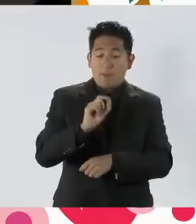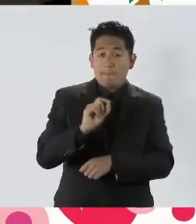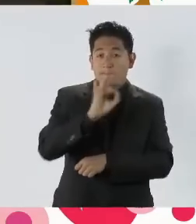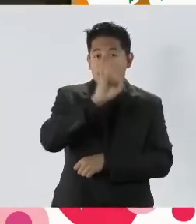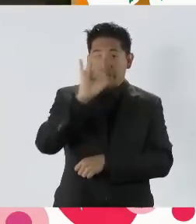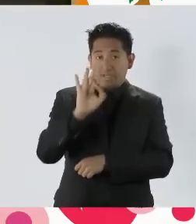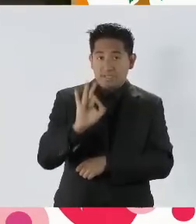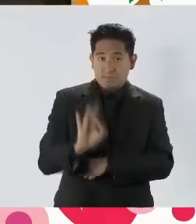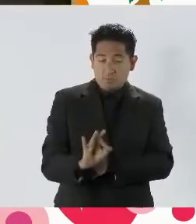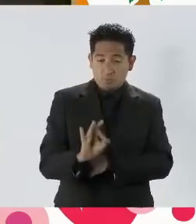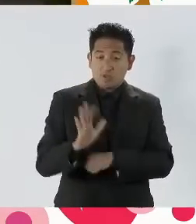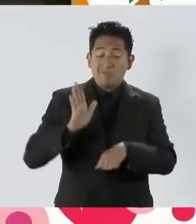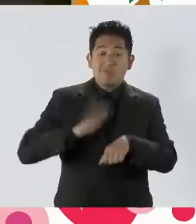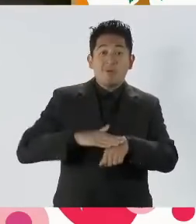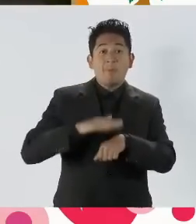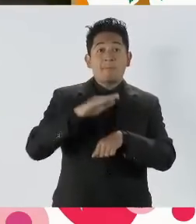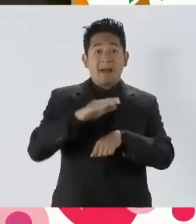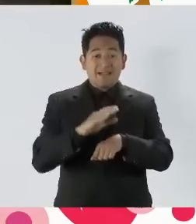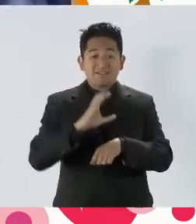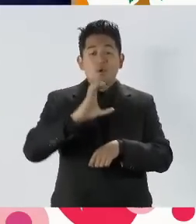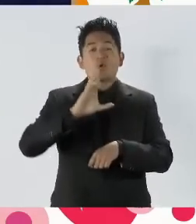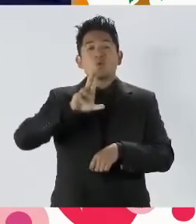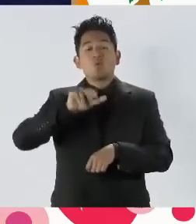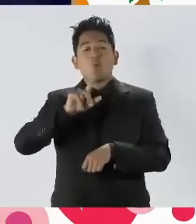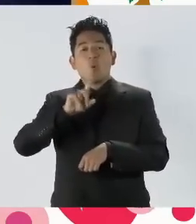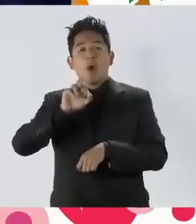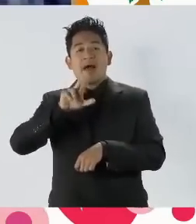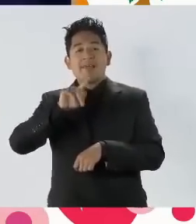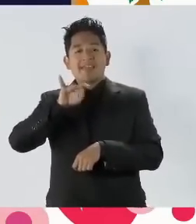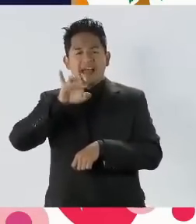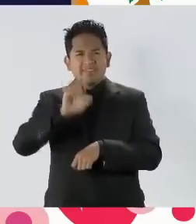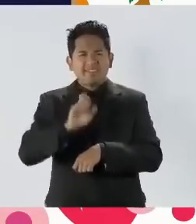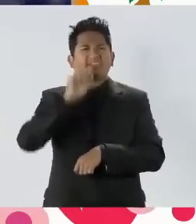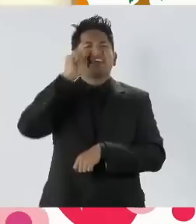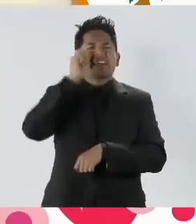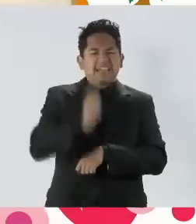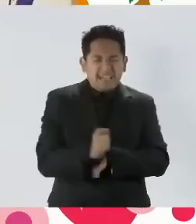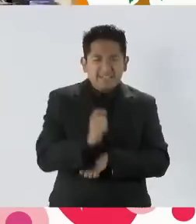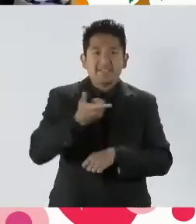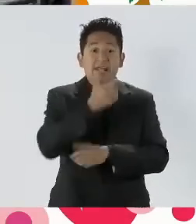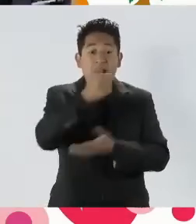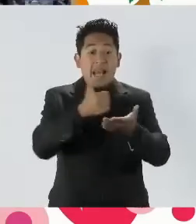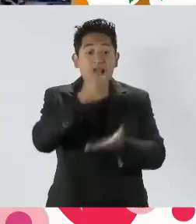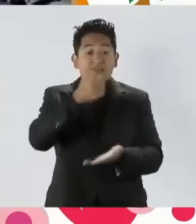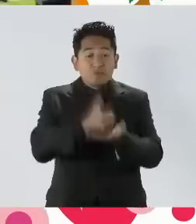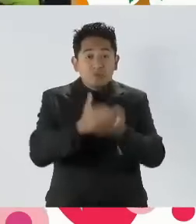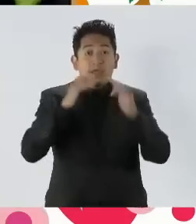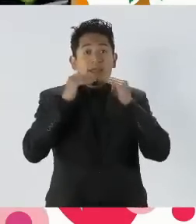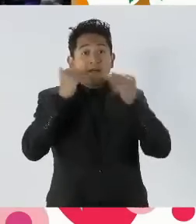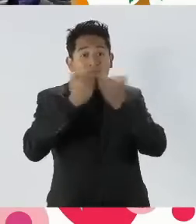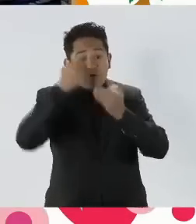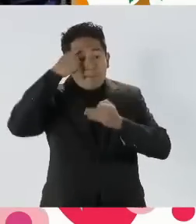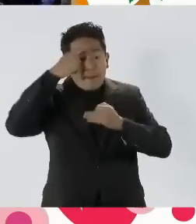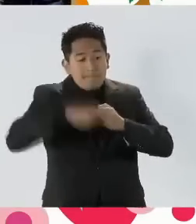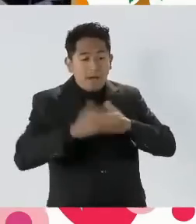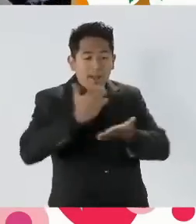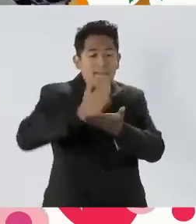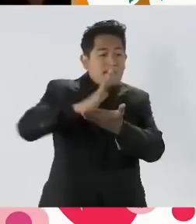cuadrantes es decir las divisiones territoriales con las que prevenimos y combatimos el delito